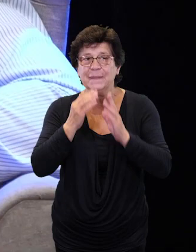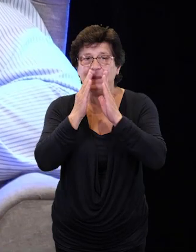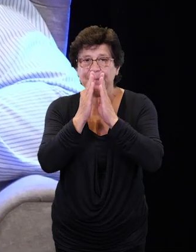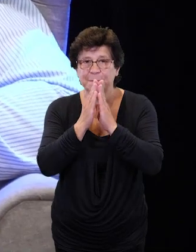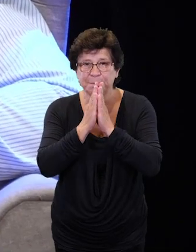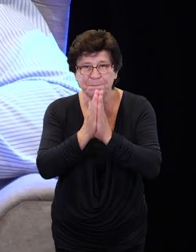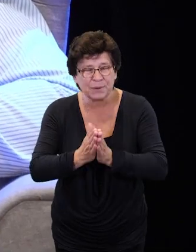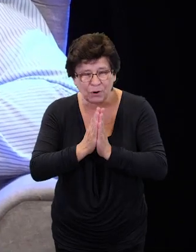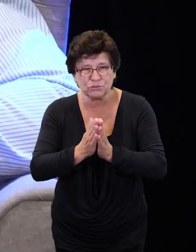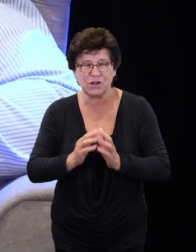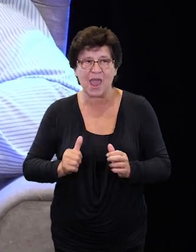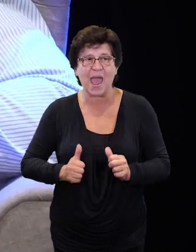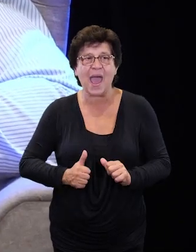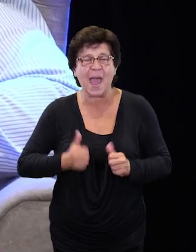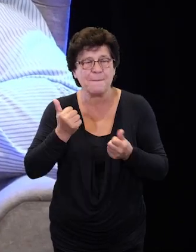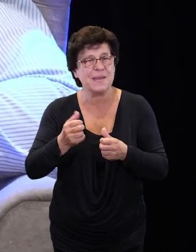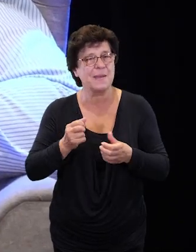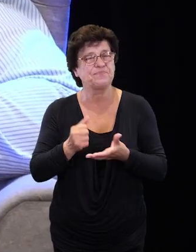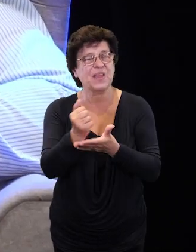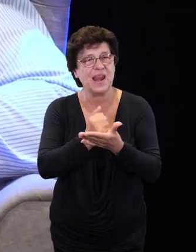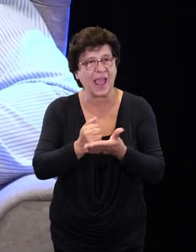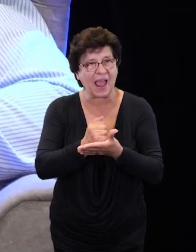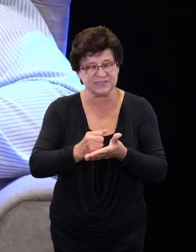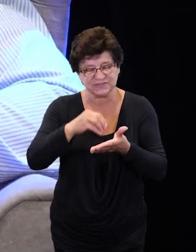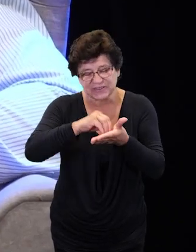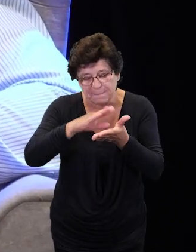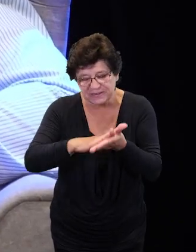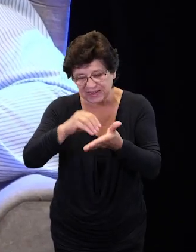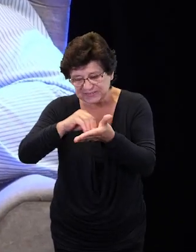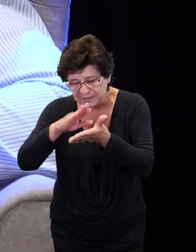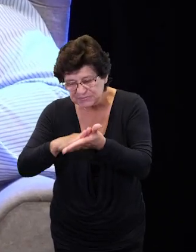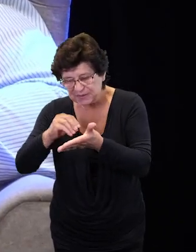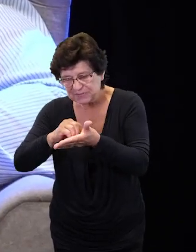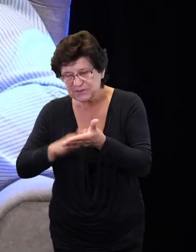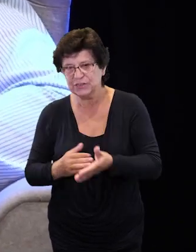I wszystko. Reszta już należy tak naprawdę do lekarza. To już zależy, do kogo się trafi.